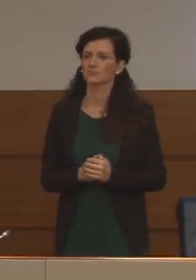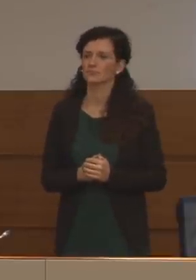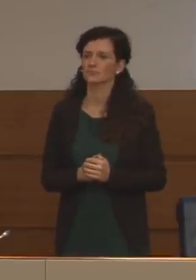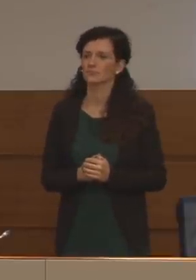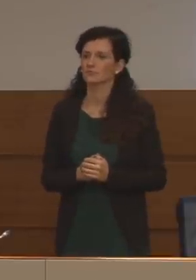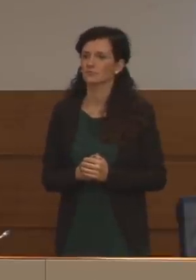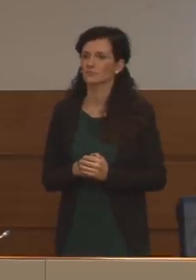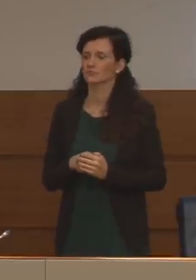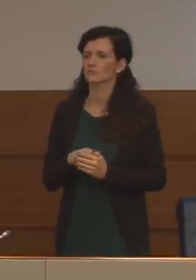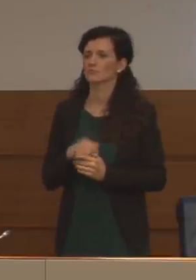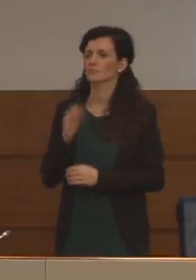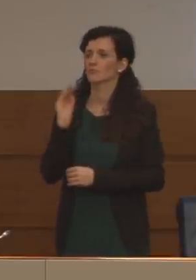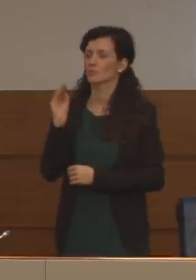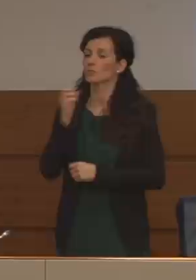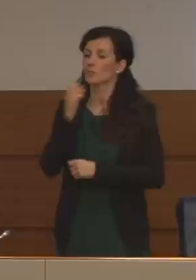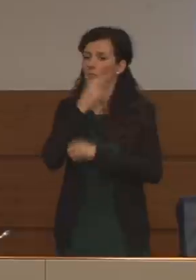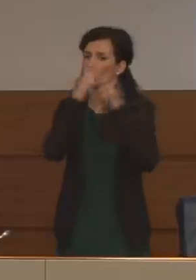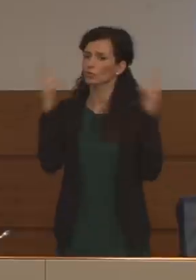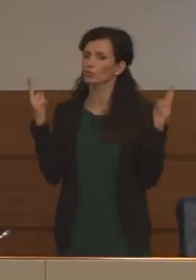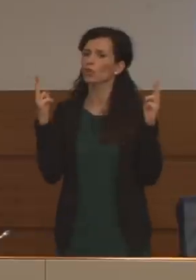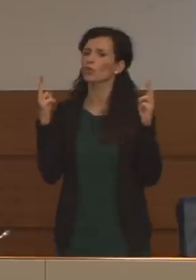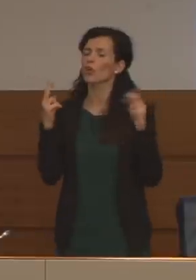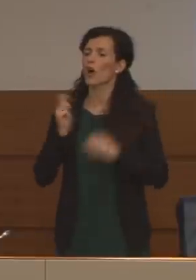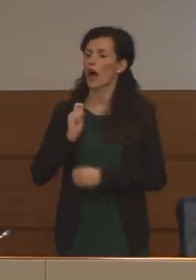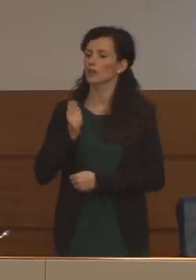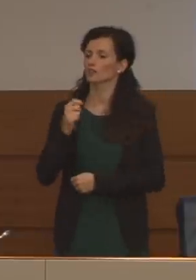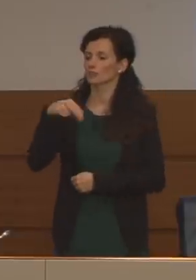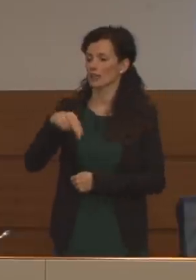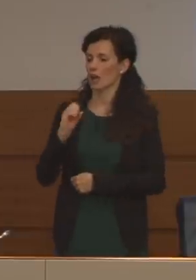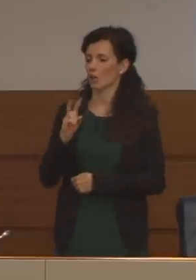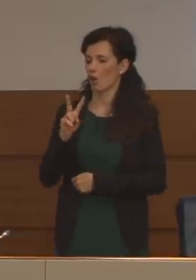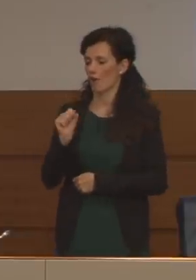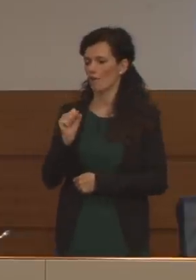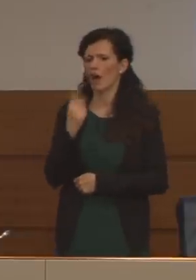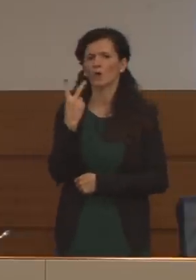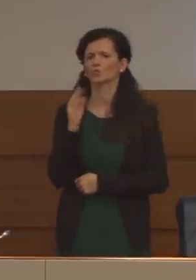(domanda giornalista) Giuliano Bormioli Agenzia Nova, 2 domande molto veloci, oggi se